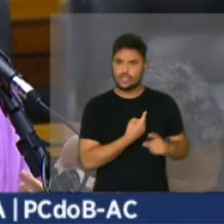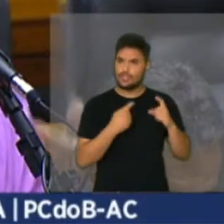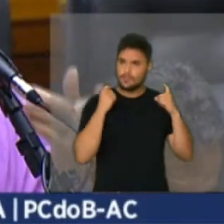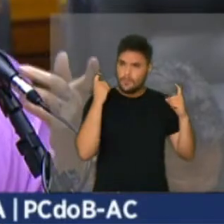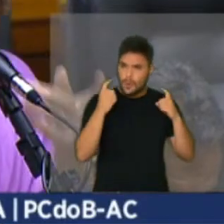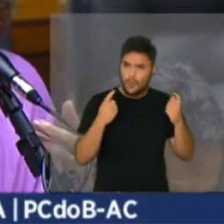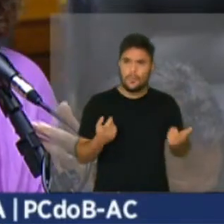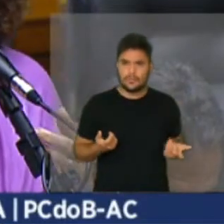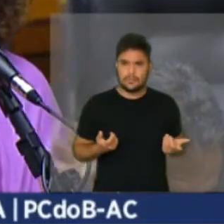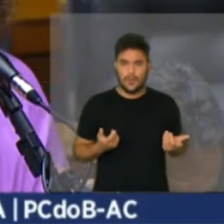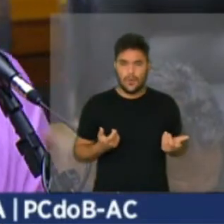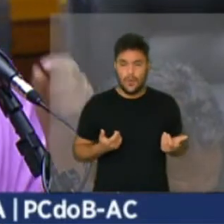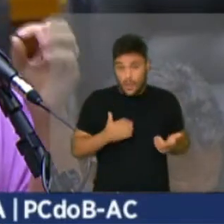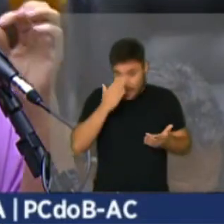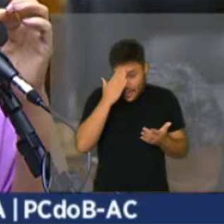PREOCUPAÇÃO. E ACREDITEM, O BRASIL NÃO MUDOU AINDA ESSES